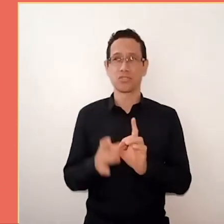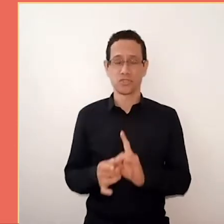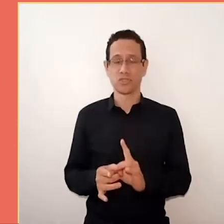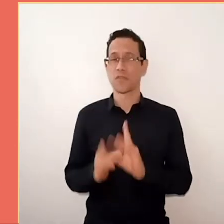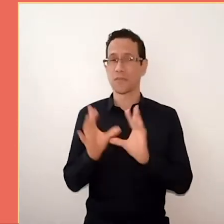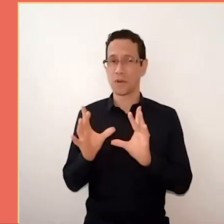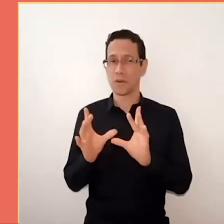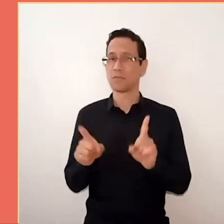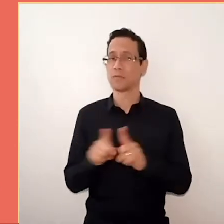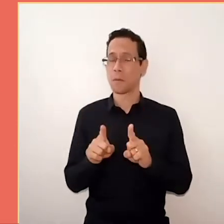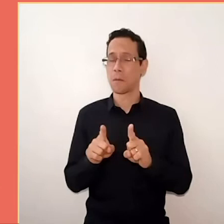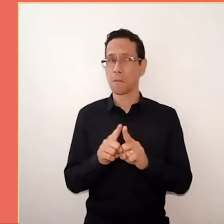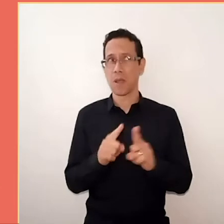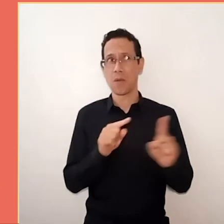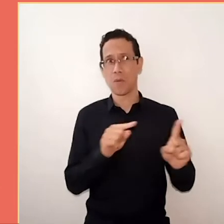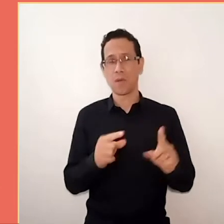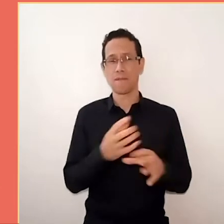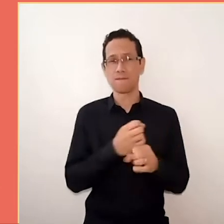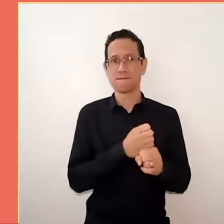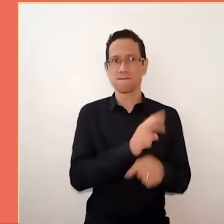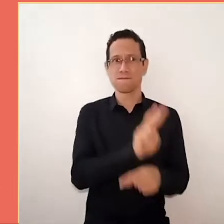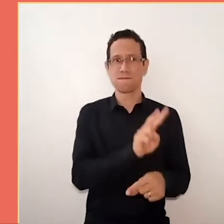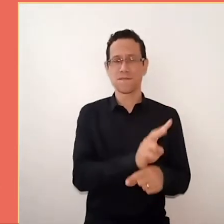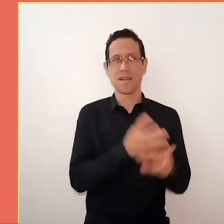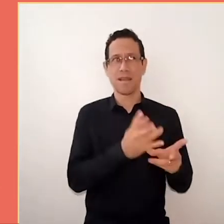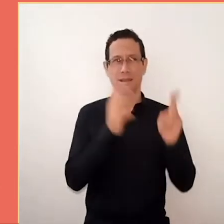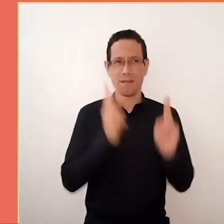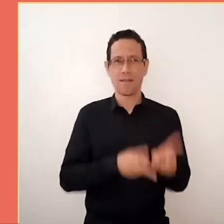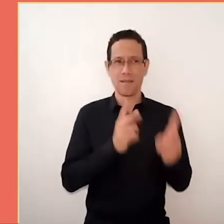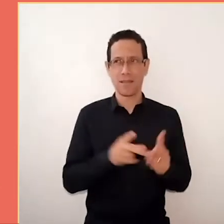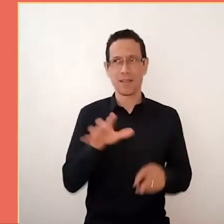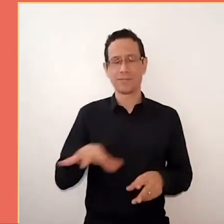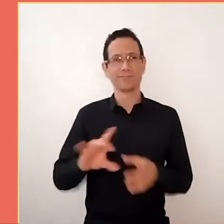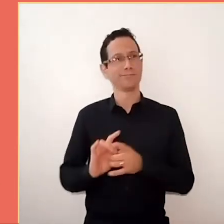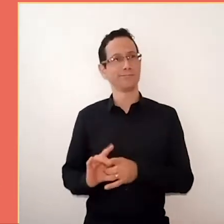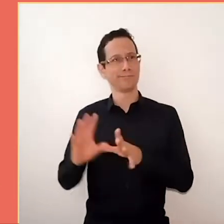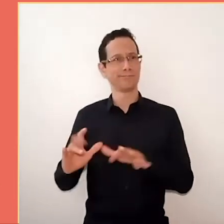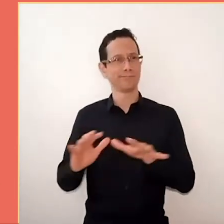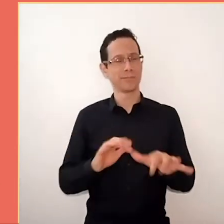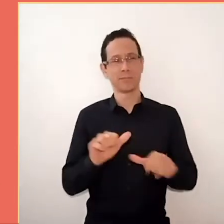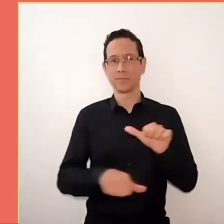o que se quer conservar. Uma ameaça ao que se quer conservar Mônica.